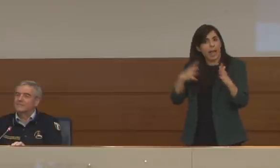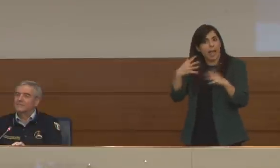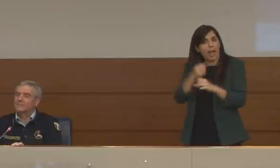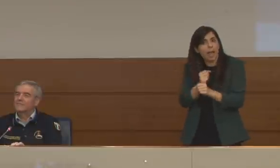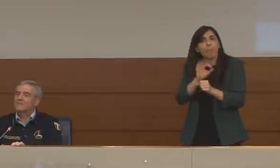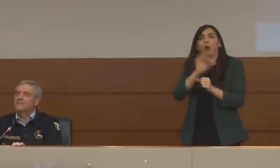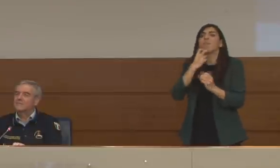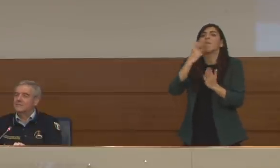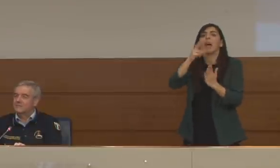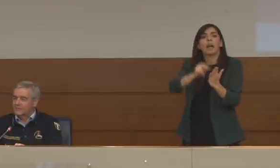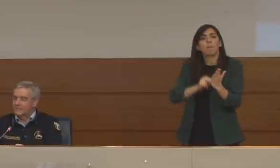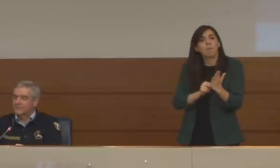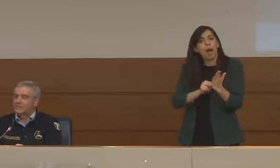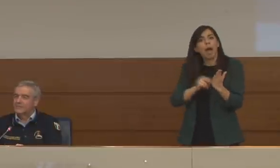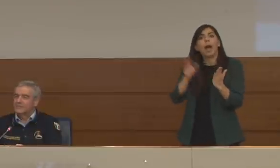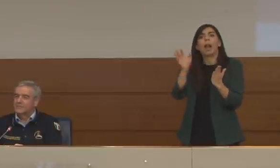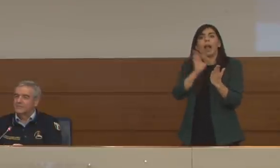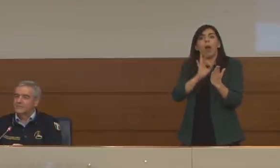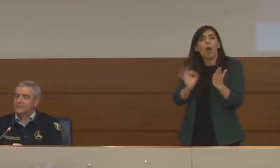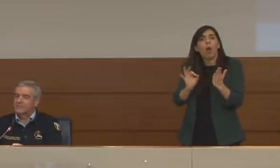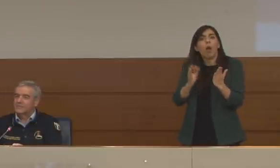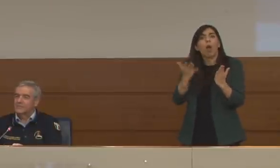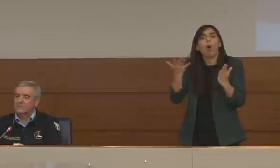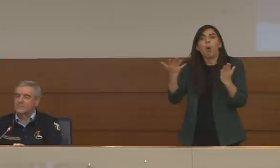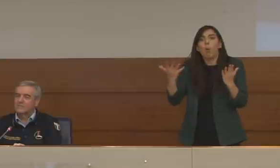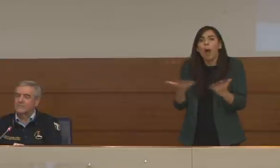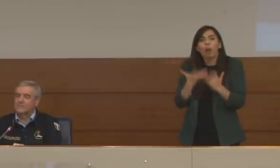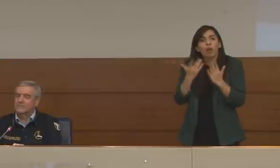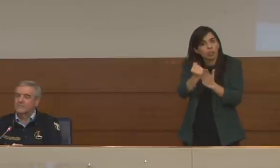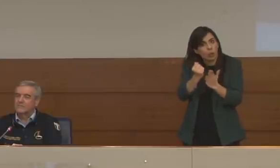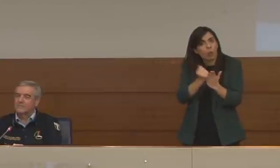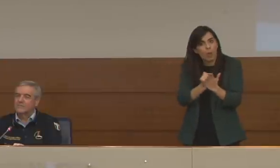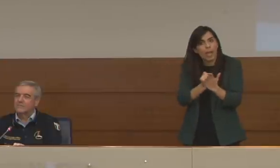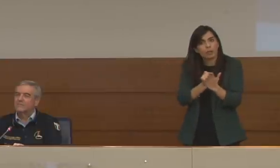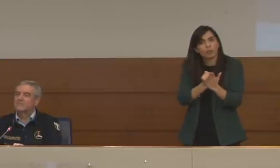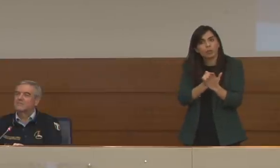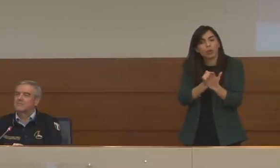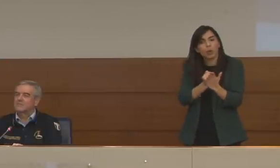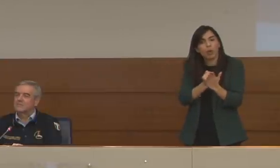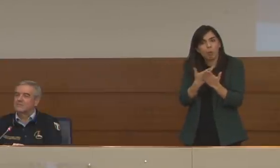un verbale, attraverso un documento pubblico?